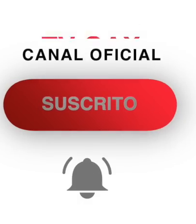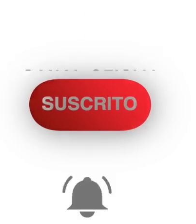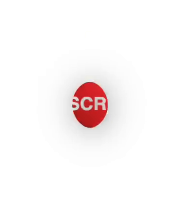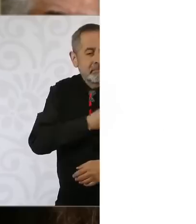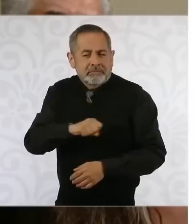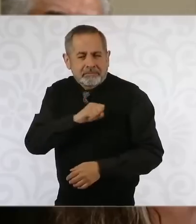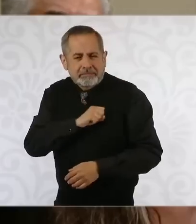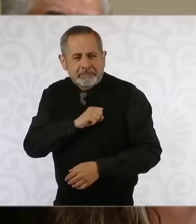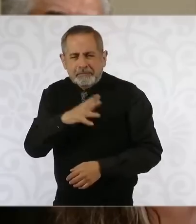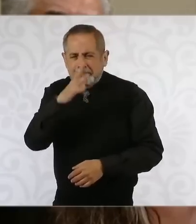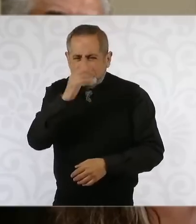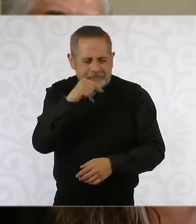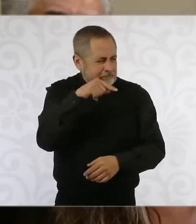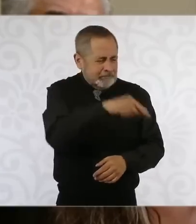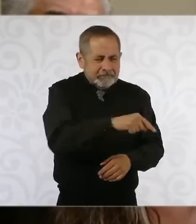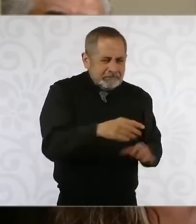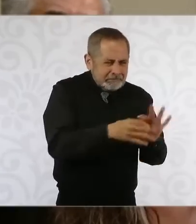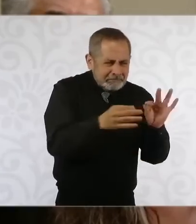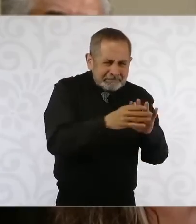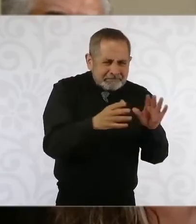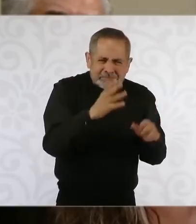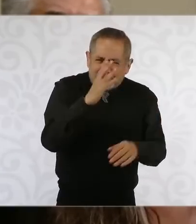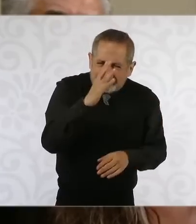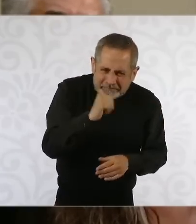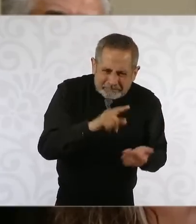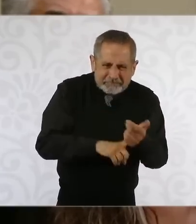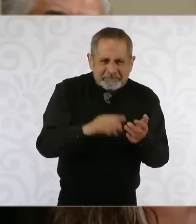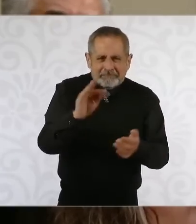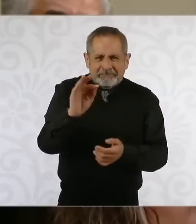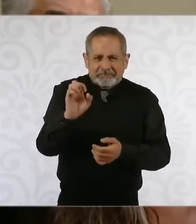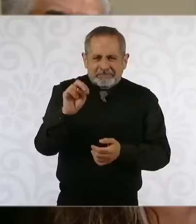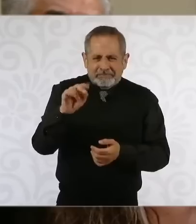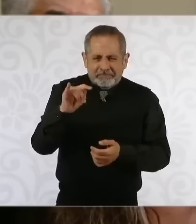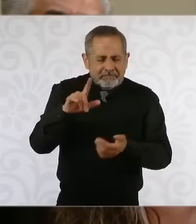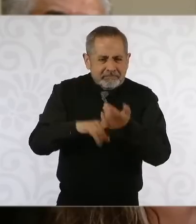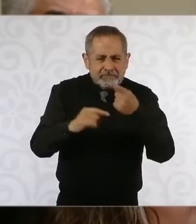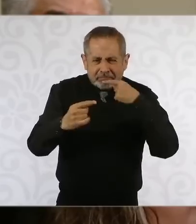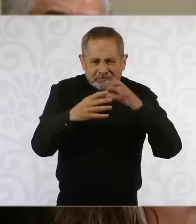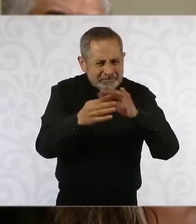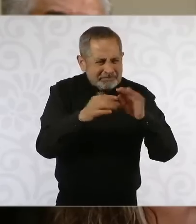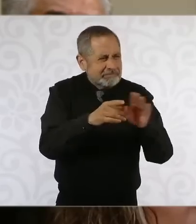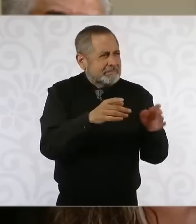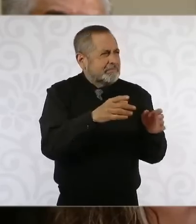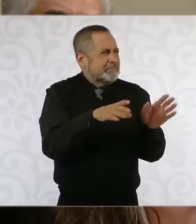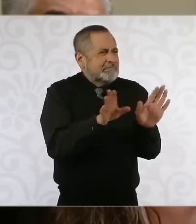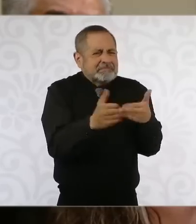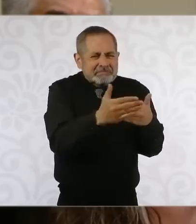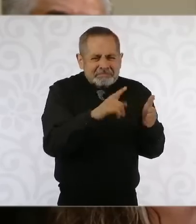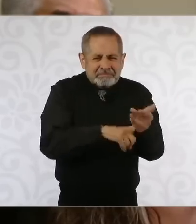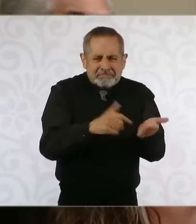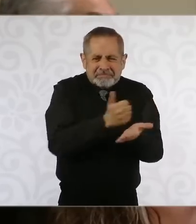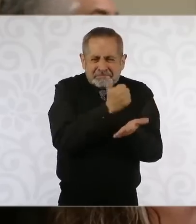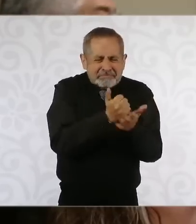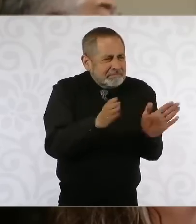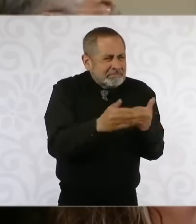no podría elaborarse fentanilo Pues en una en una zona tan cerrada bu en una zona muy habitada y